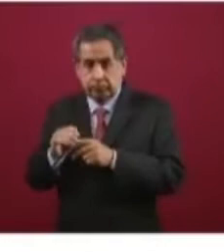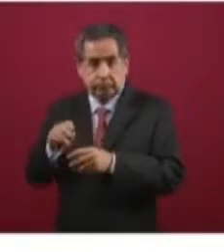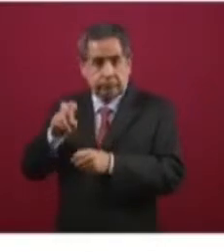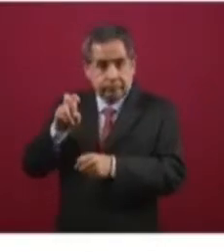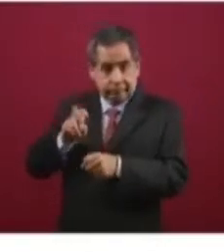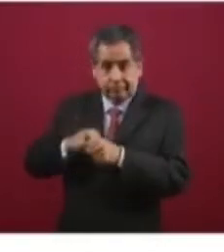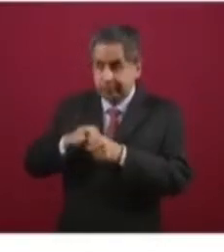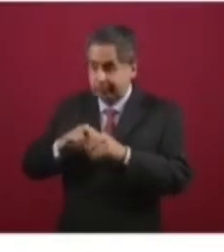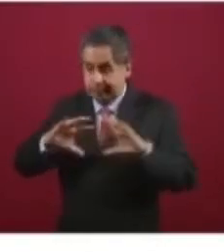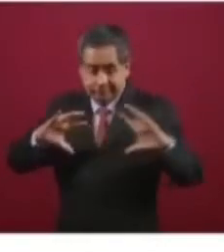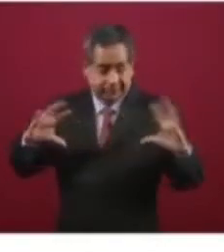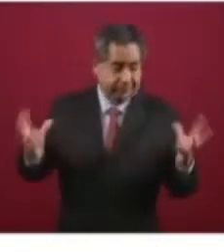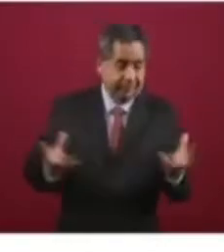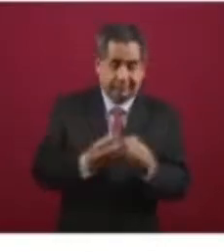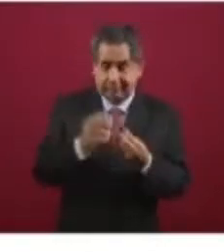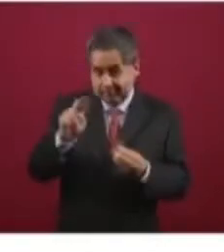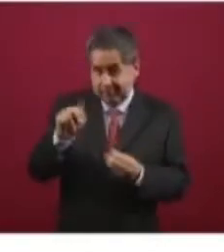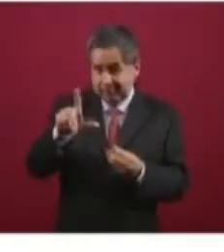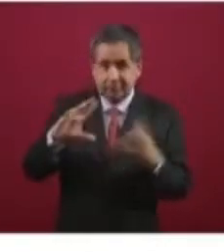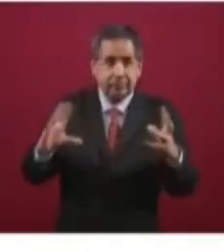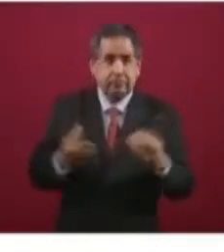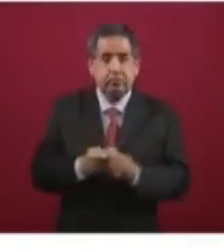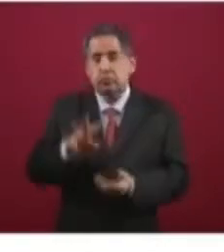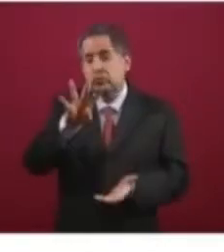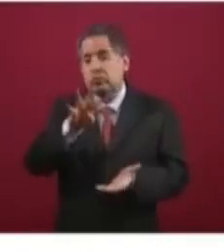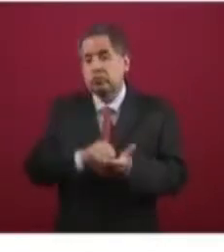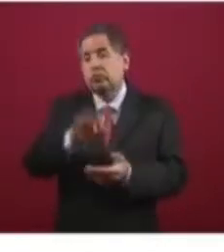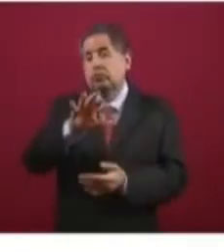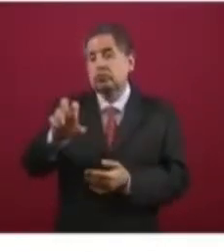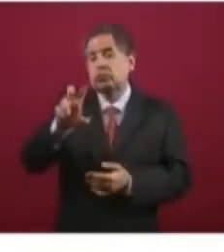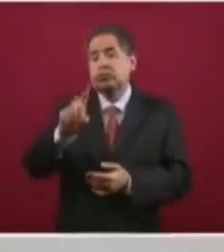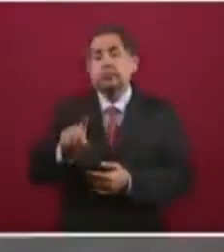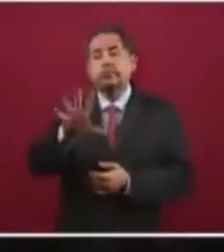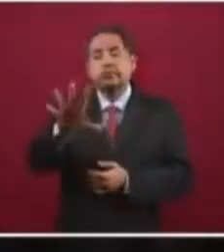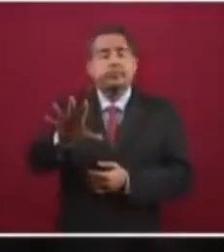de Nuevo León hay un efectivo de cuatro mil 535 elementos.